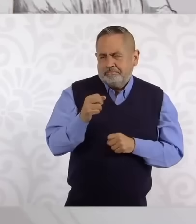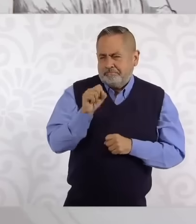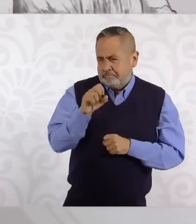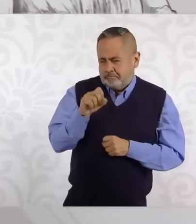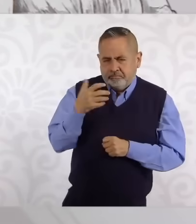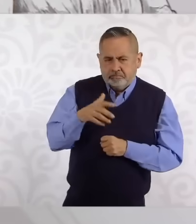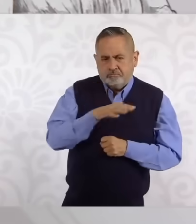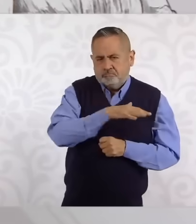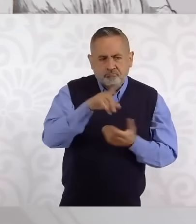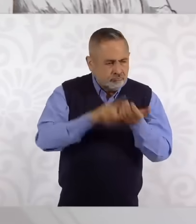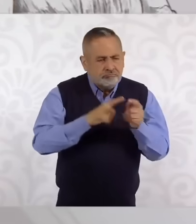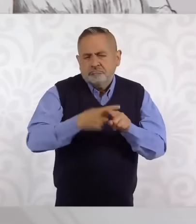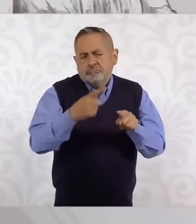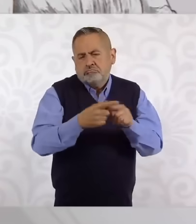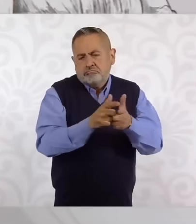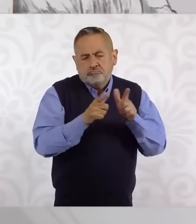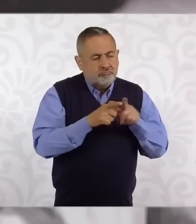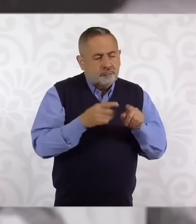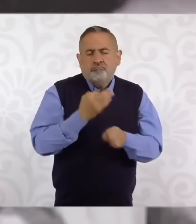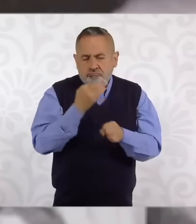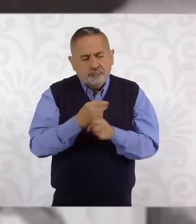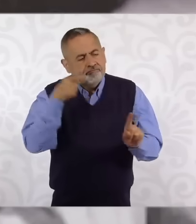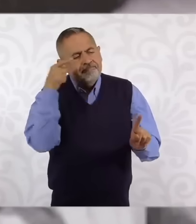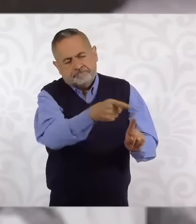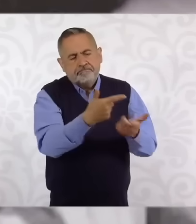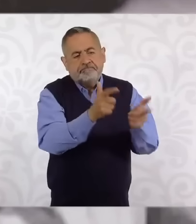en Altamar han sido de distintos grupos. En este caso pertenecía a Cártel de Sinaloa. Gracias,